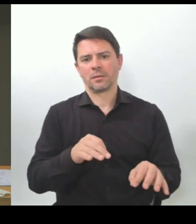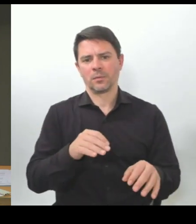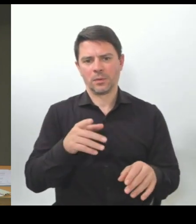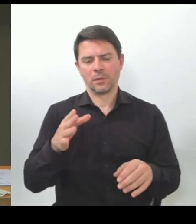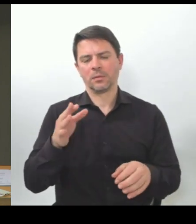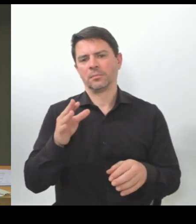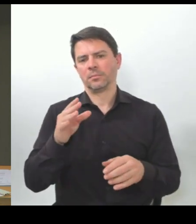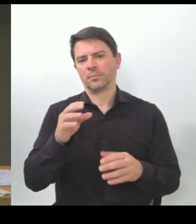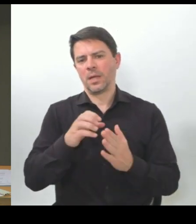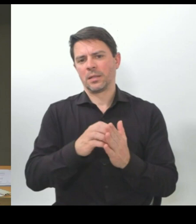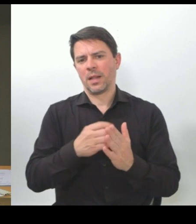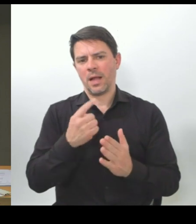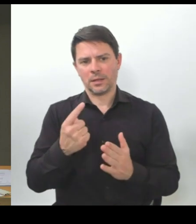der Gesetzesantrag angenommen.